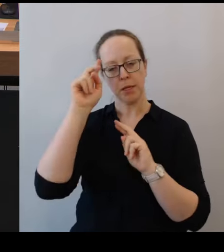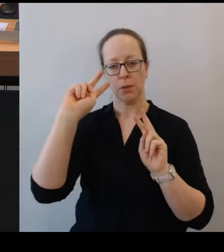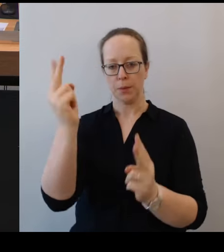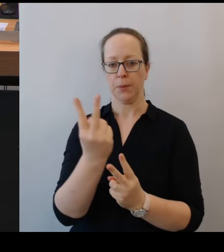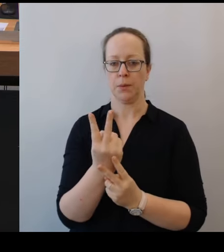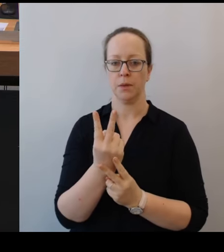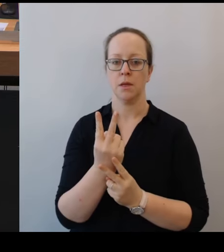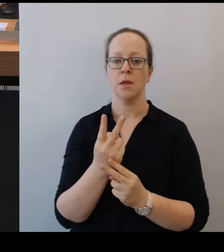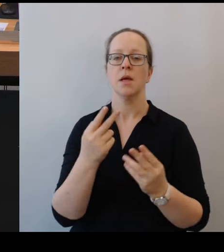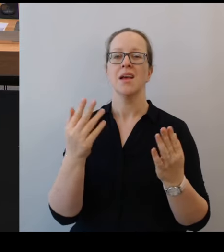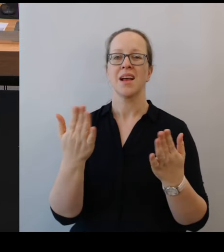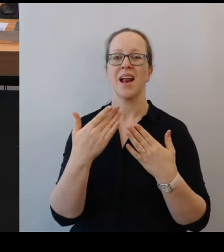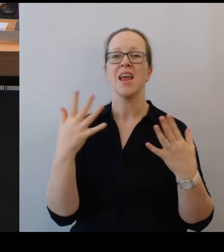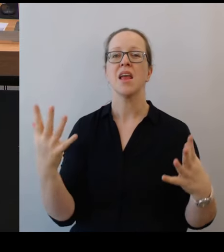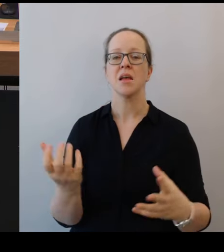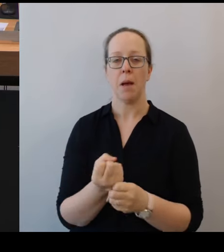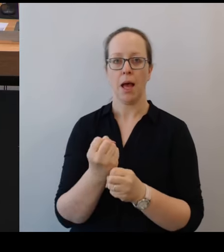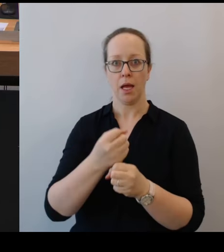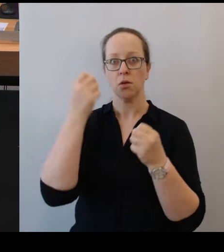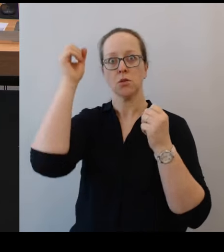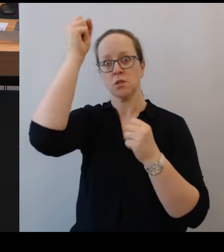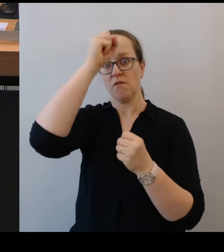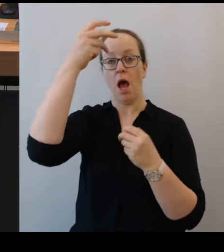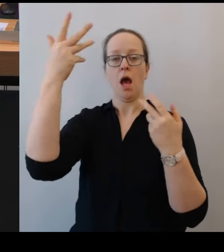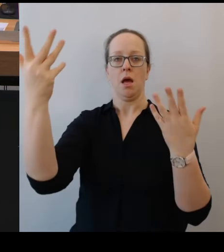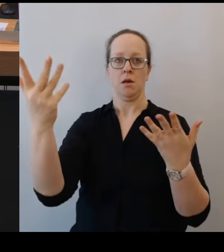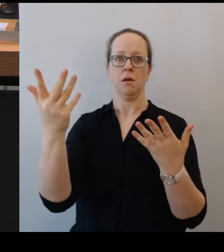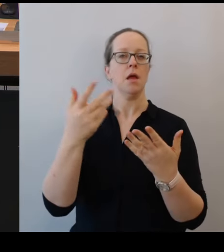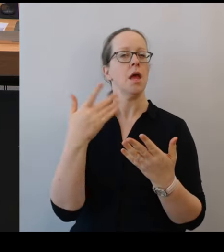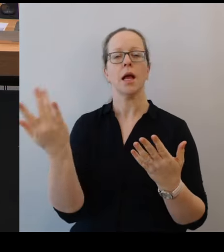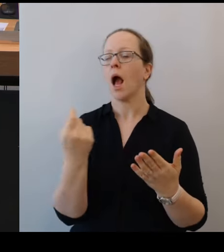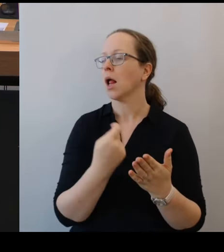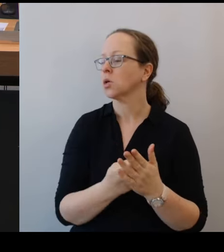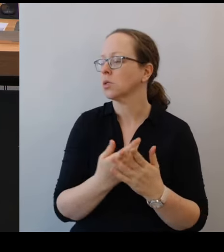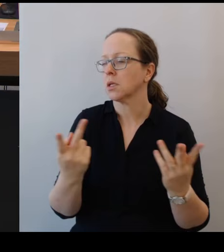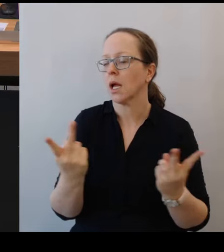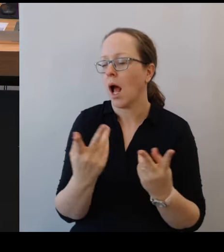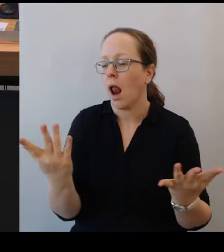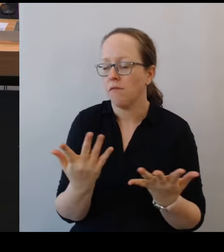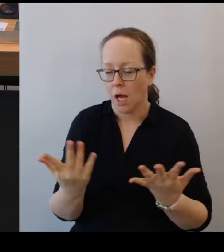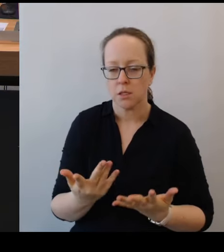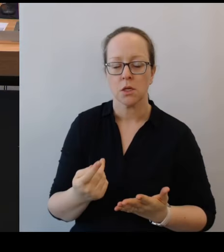gegen den Steuerzahler durchgesetzt werden muss. Auch wenn es hier nur um 25 Millionen geht, die das